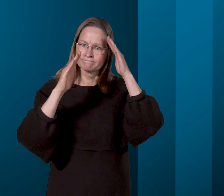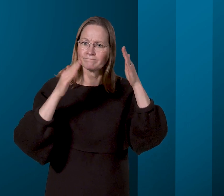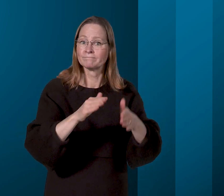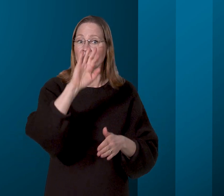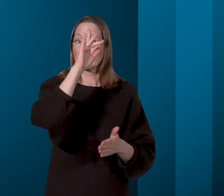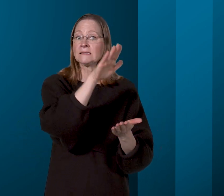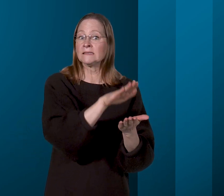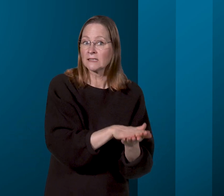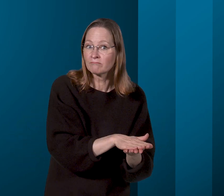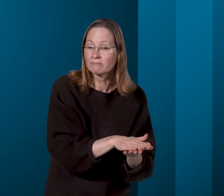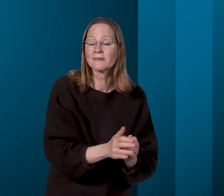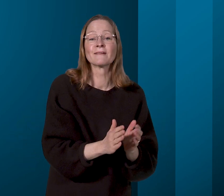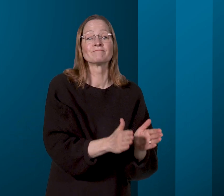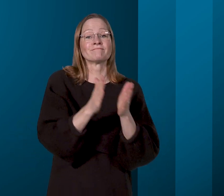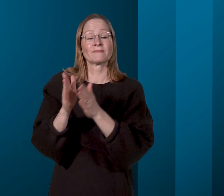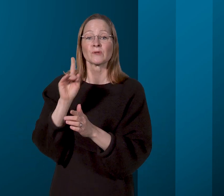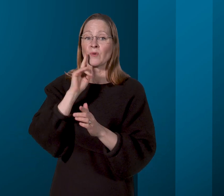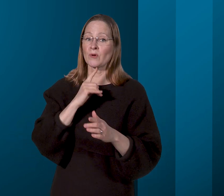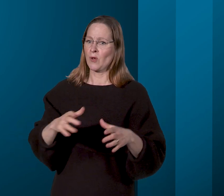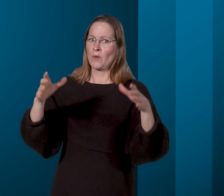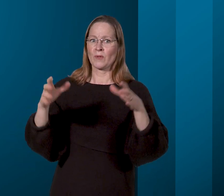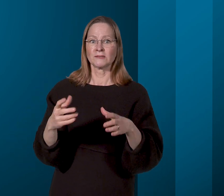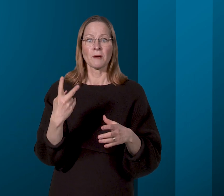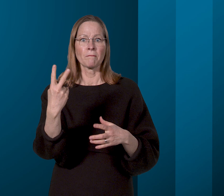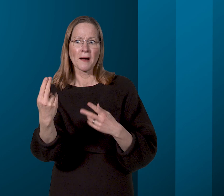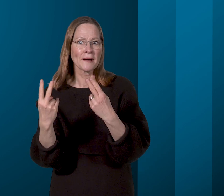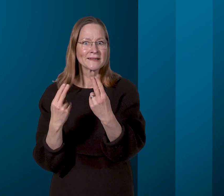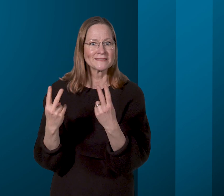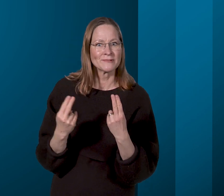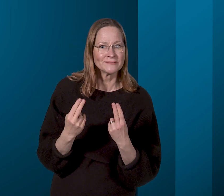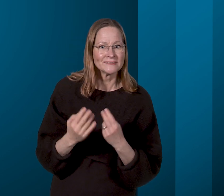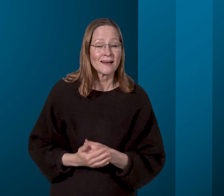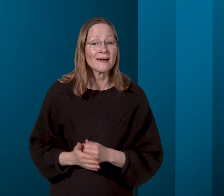keskittämisestä Helsingissä, parinmuodostuksesta kuurojen yhteisössä -